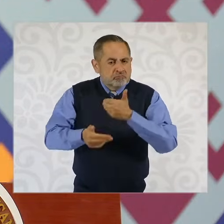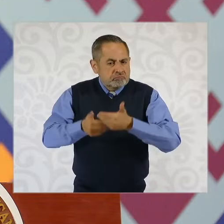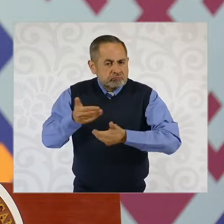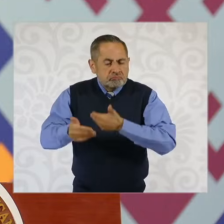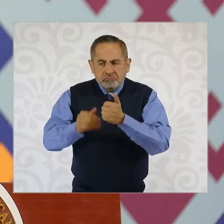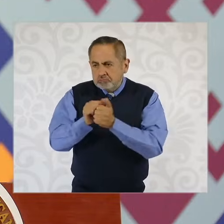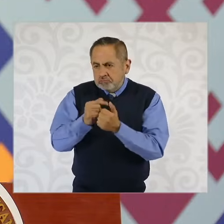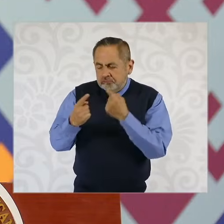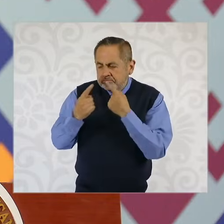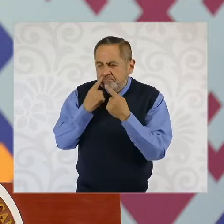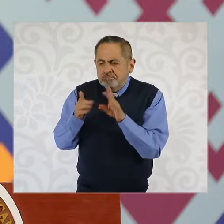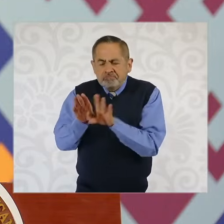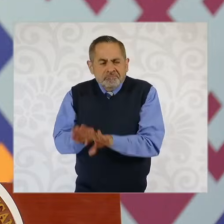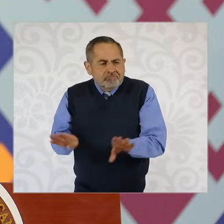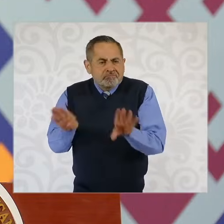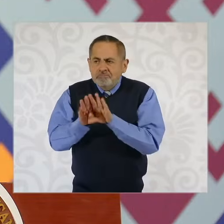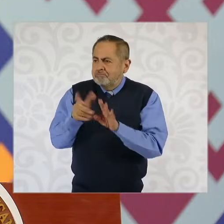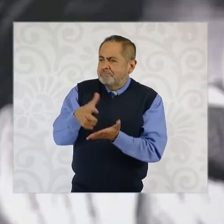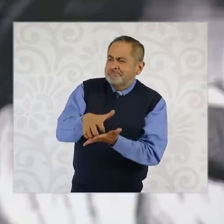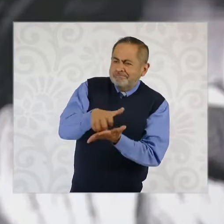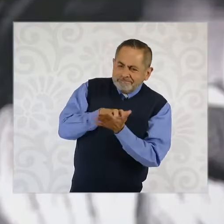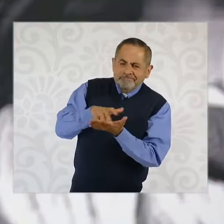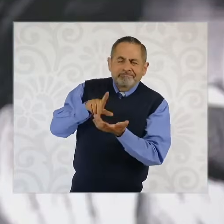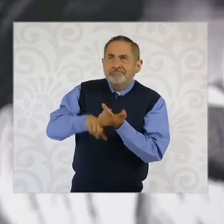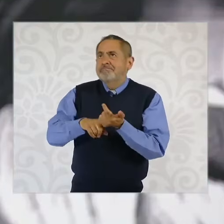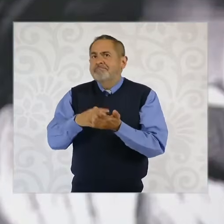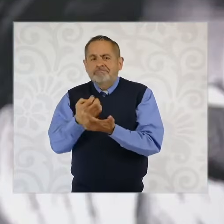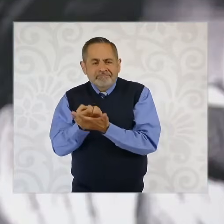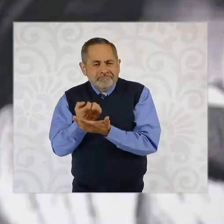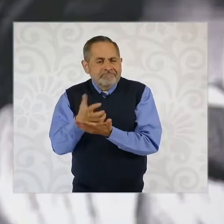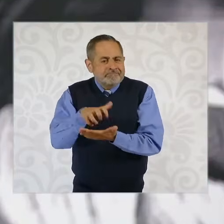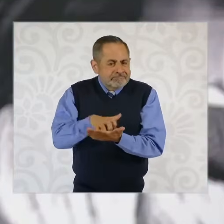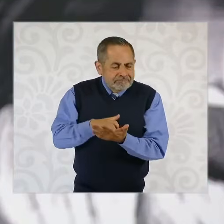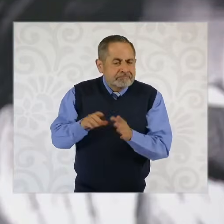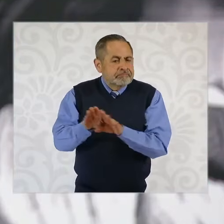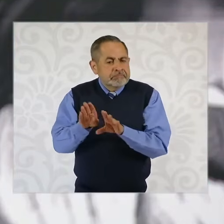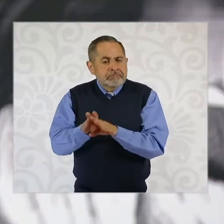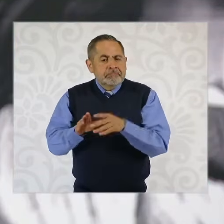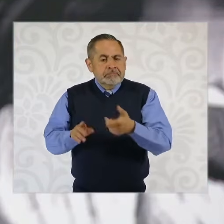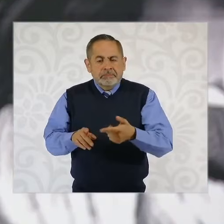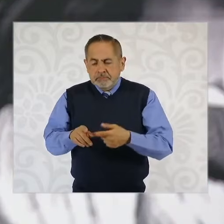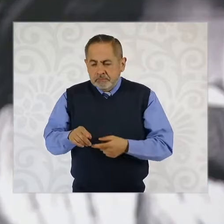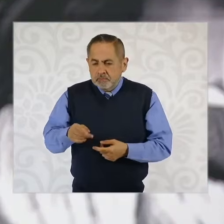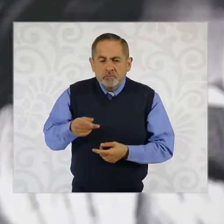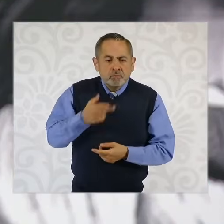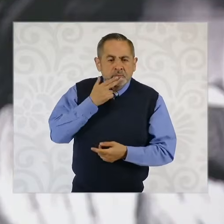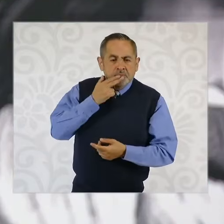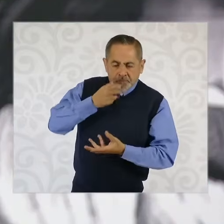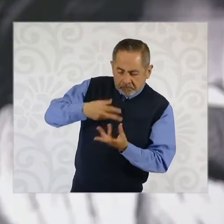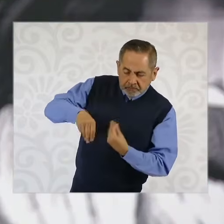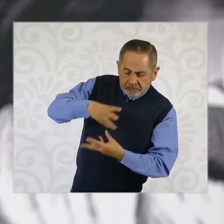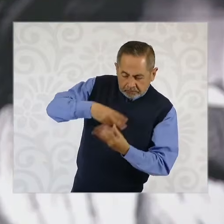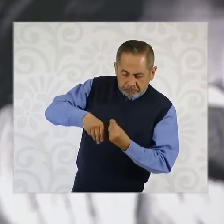economía circular eh eh la reutilización reciclaje y reducción de residuos nos permite disminuir las